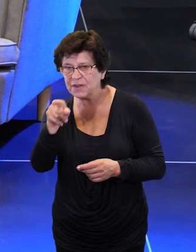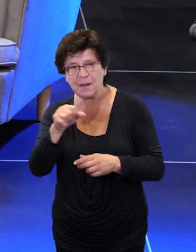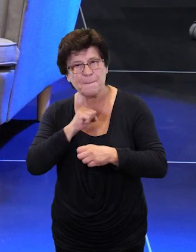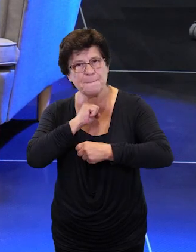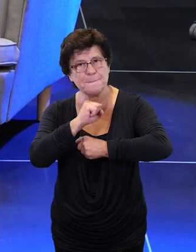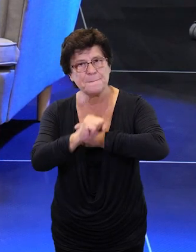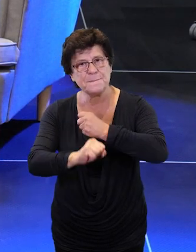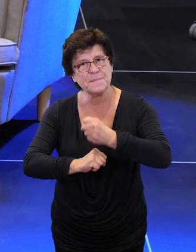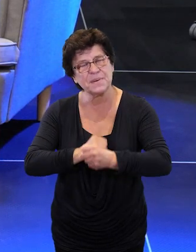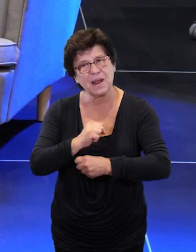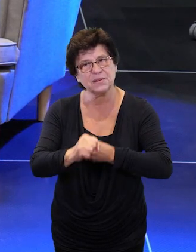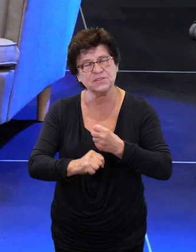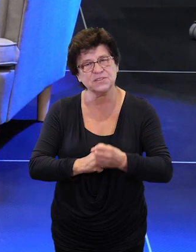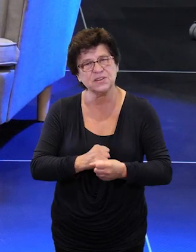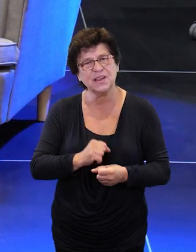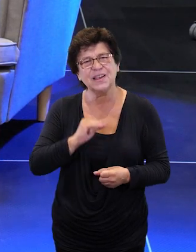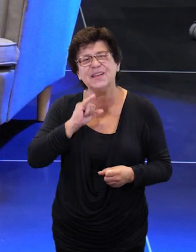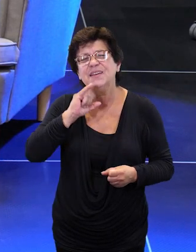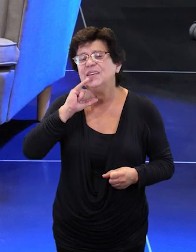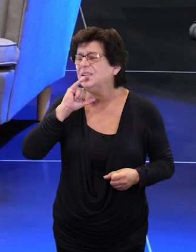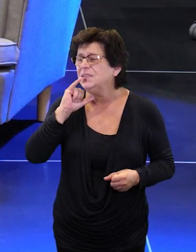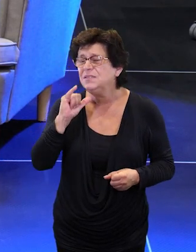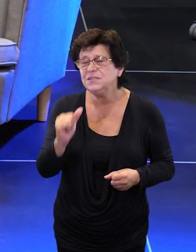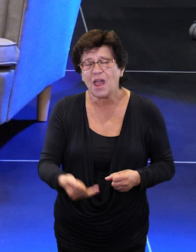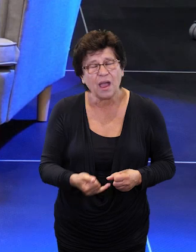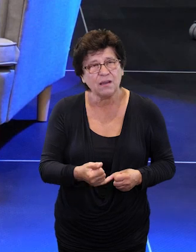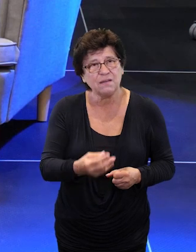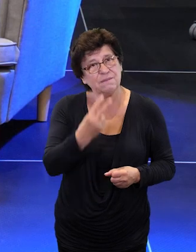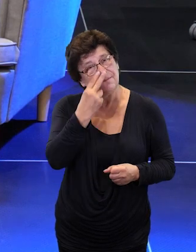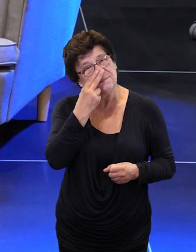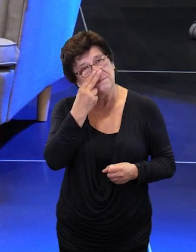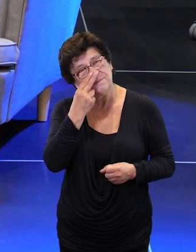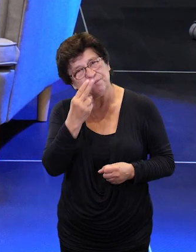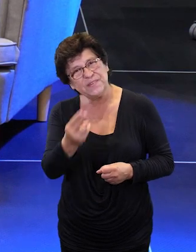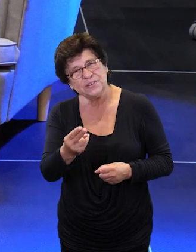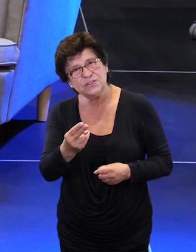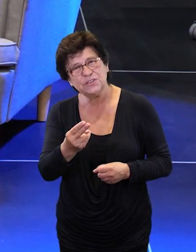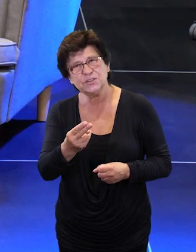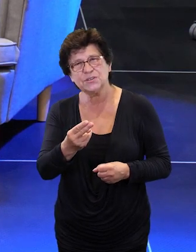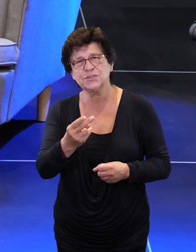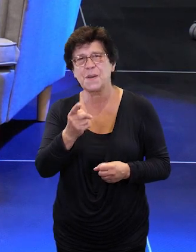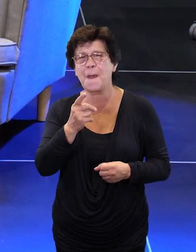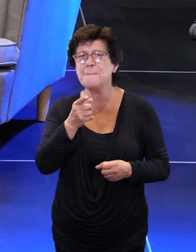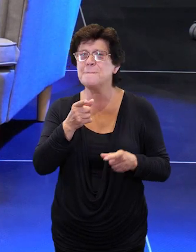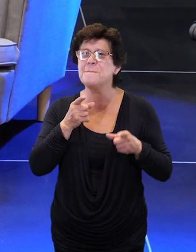I jak pan widziałby w takich prostych tylko rozwiązaniach...